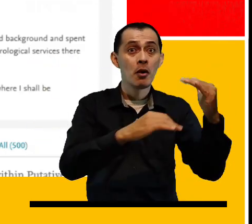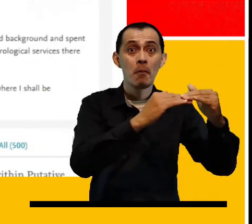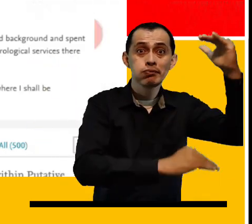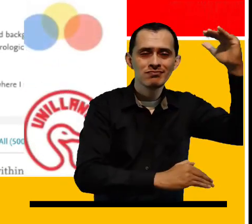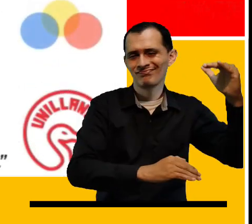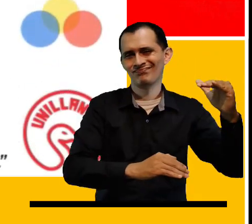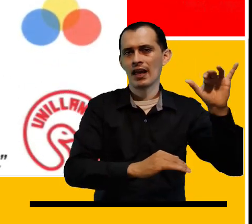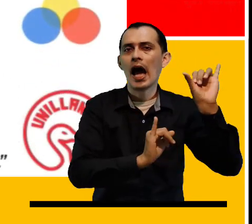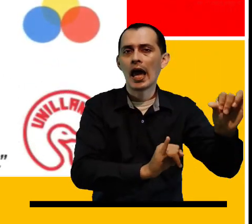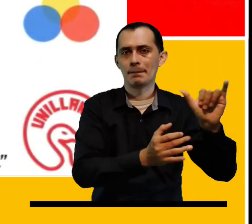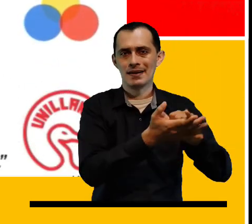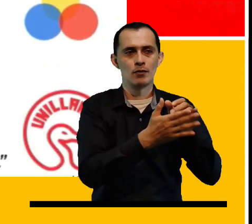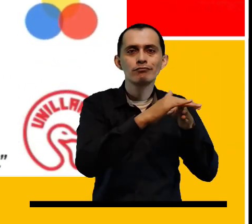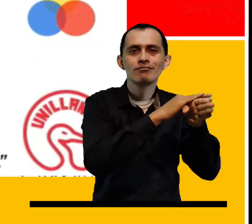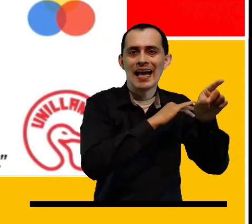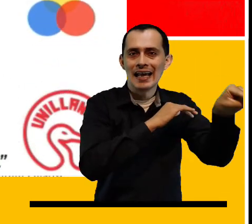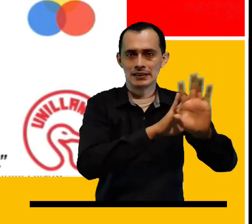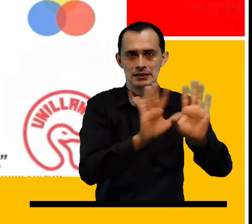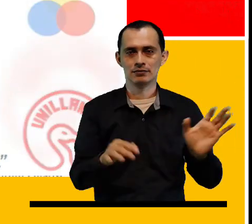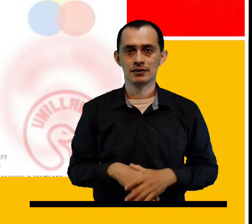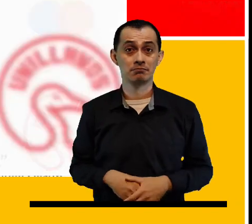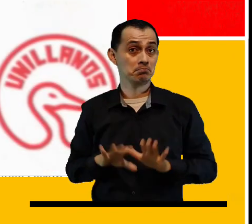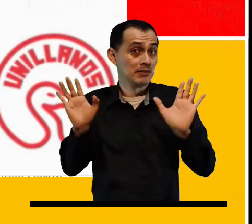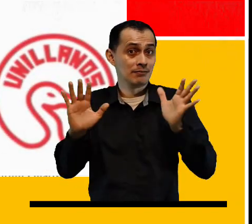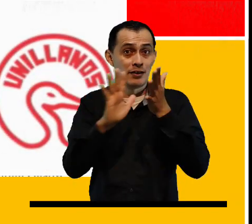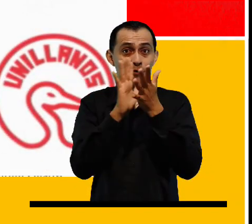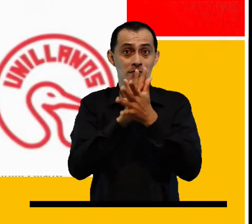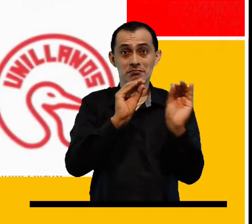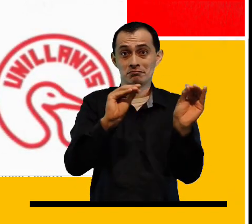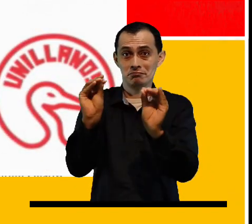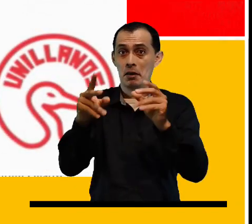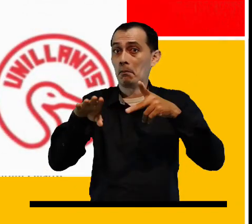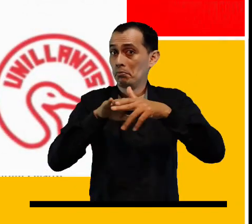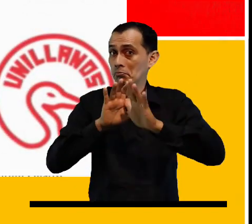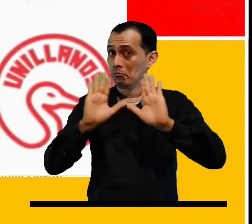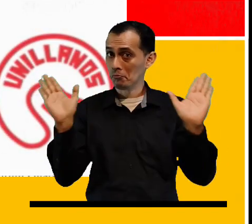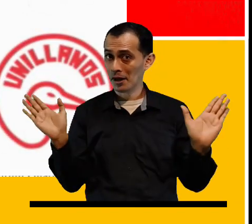Espero que esta información haya sido de interés para ustedes y nos vemos en la próxima!.